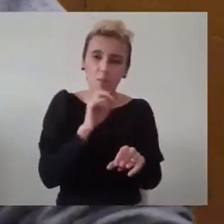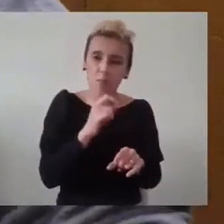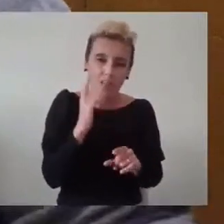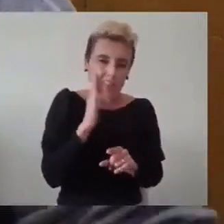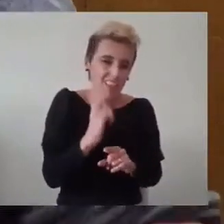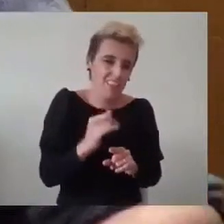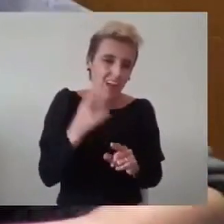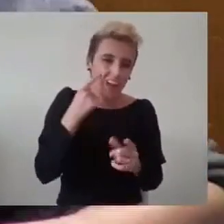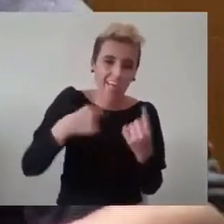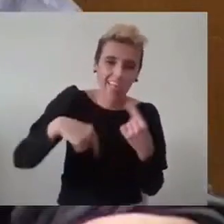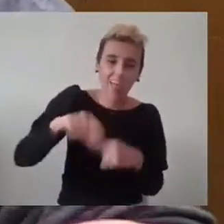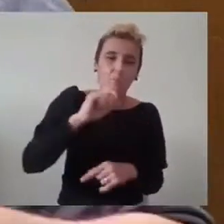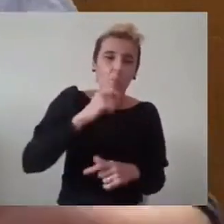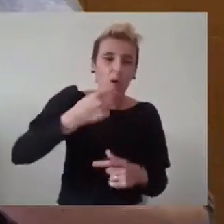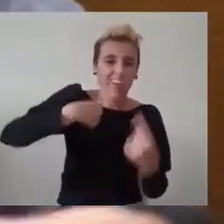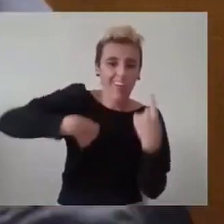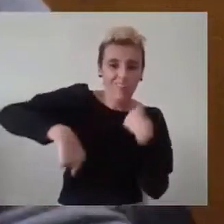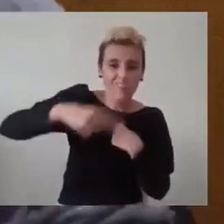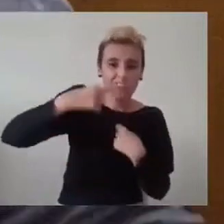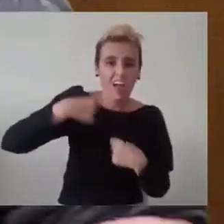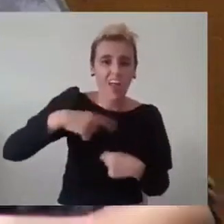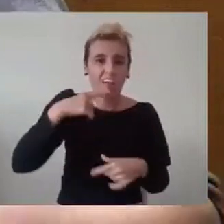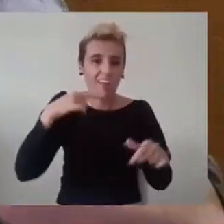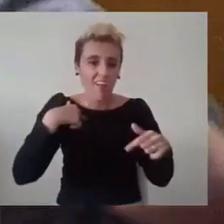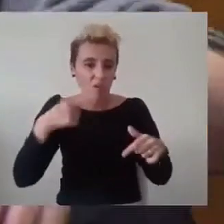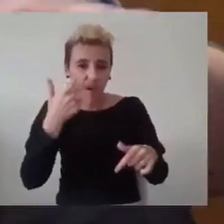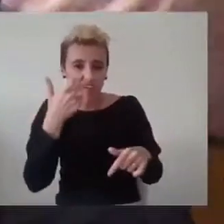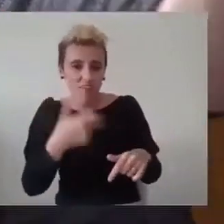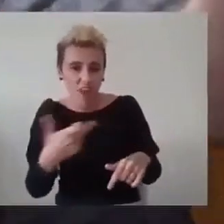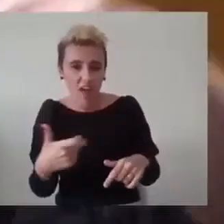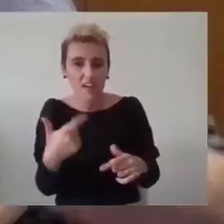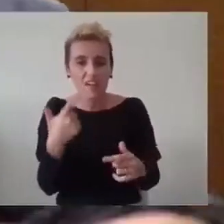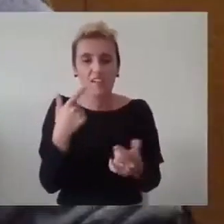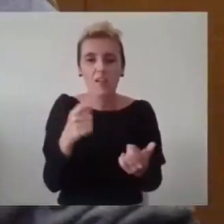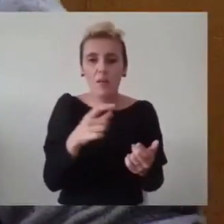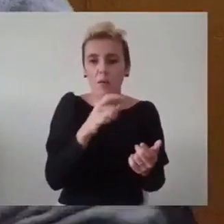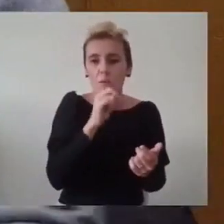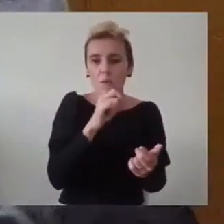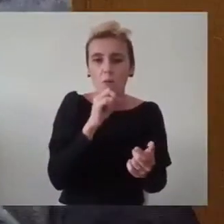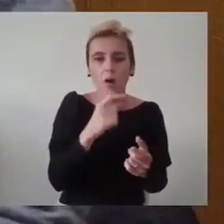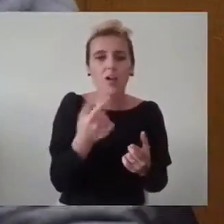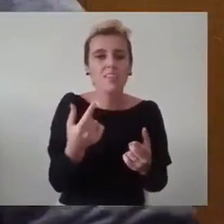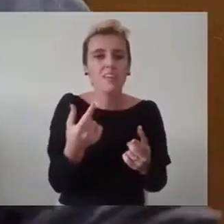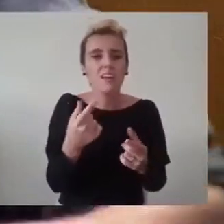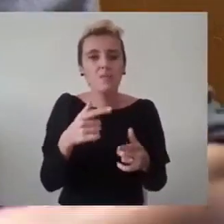chamar fracassado, meter os deputados do Evoluir Oeiras numa lata ou lá o que é que